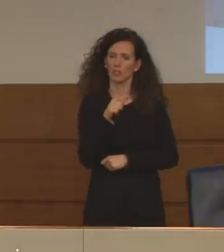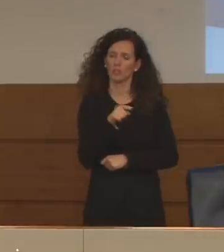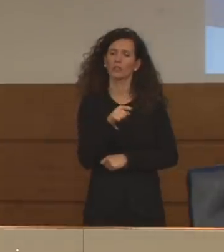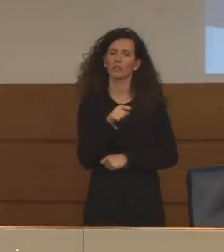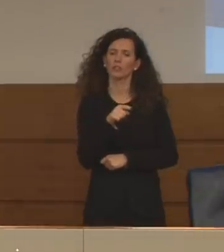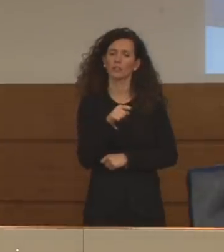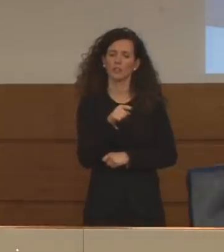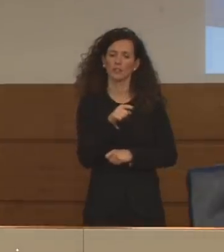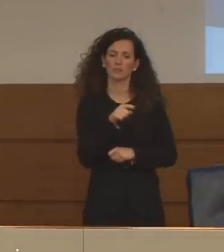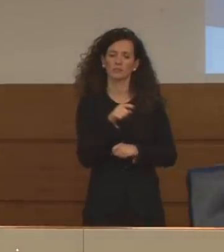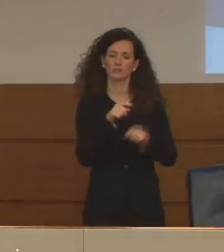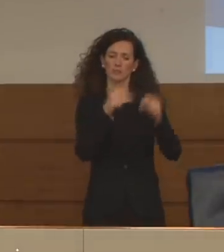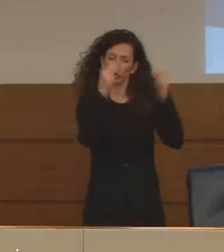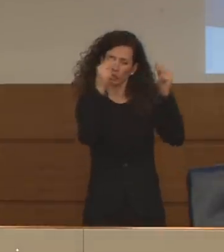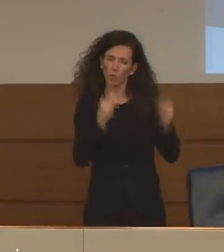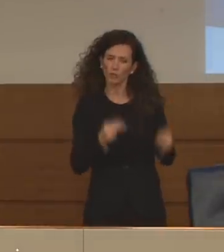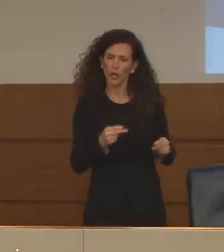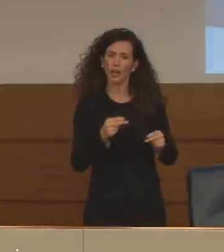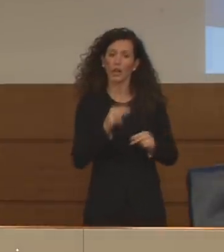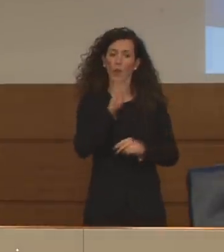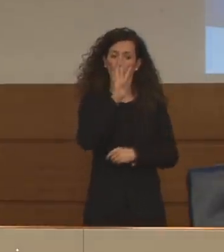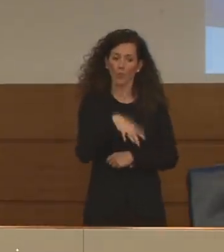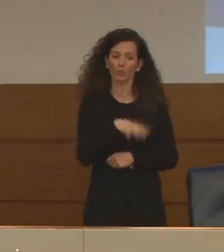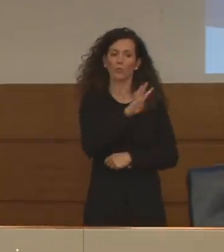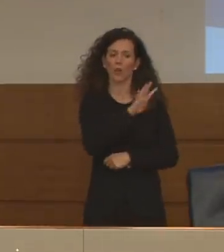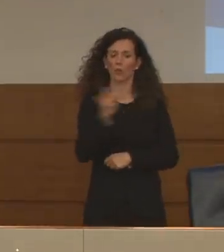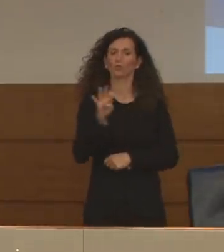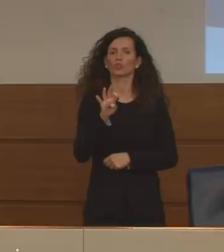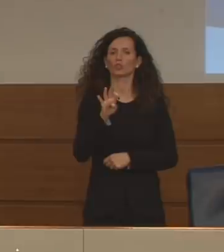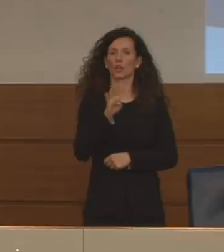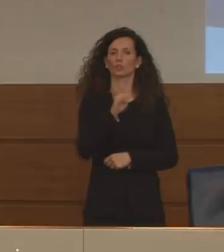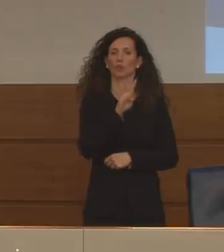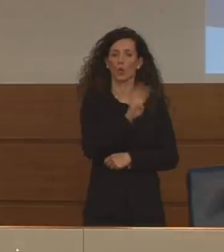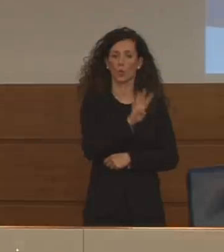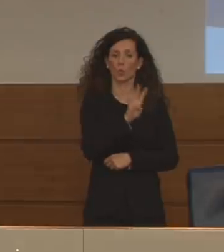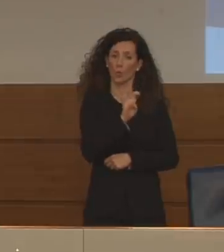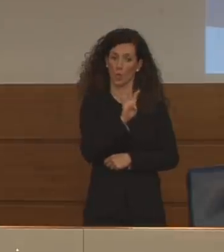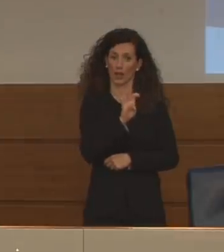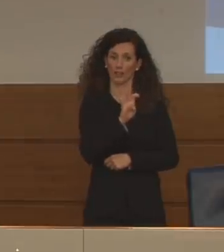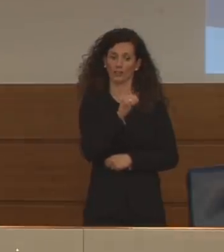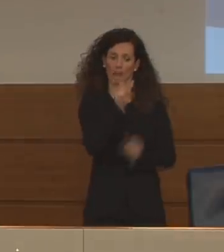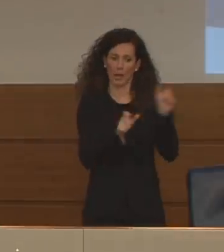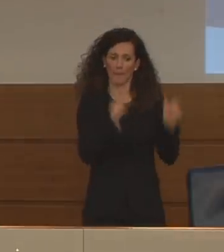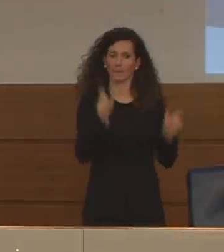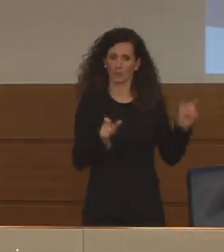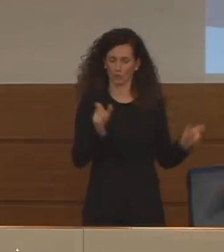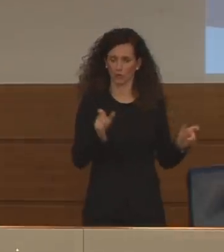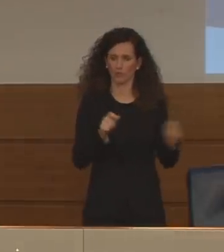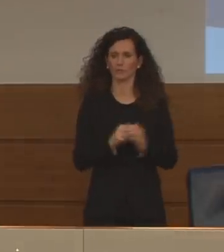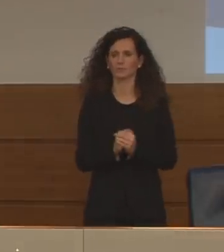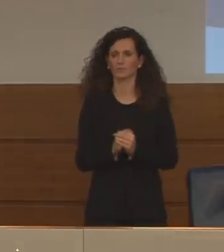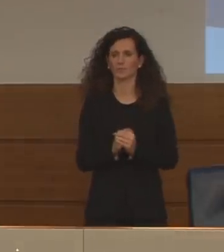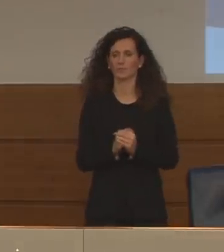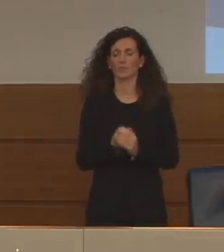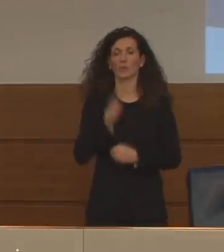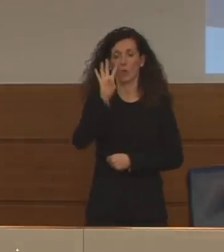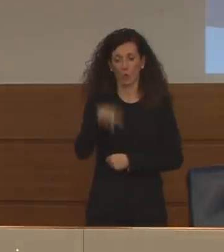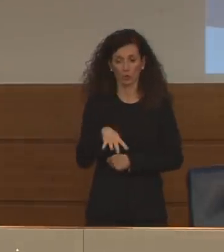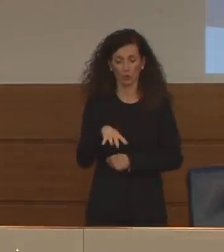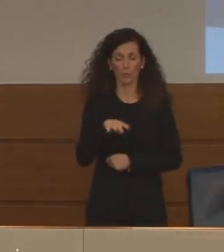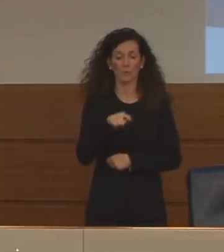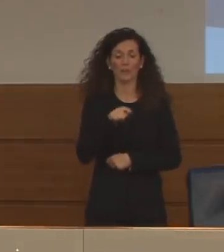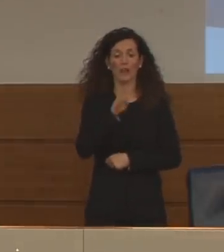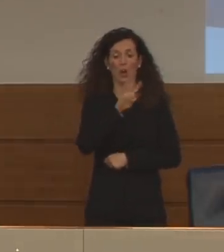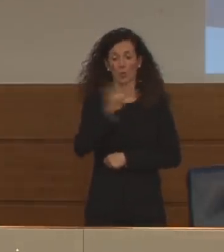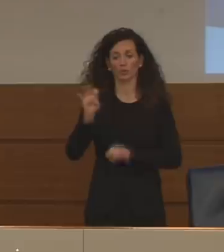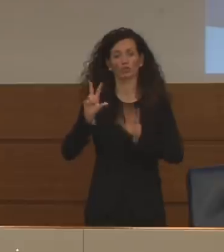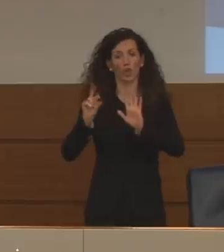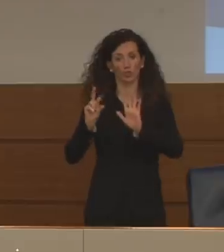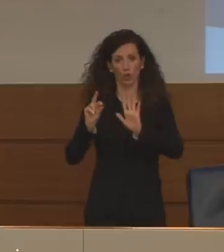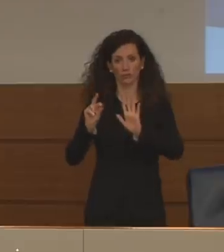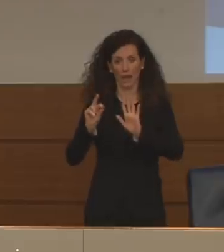totale dei guariti a 4.440 persone. è di 4.480 invece l'incremento del numero